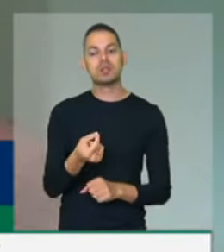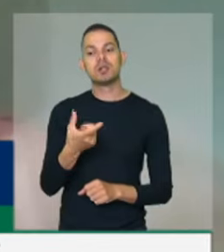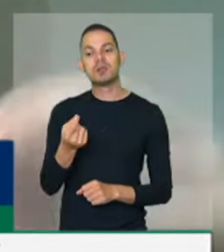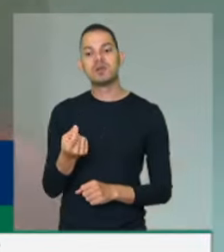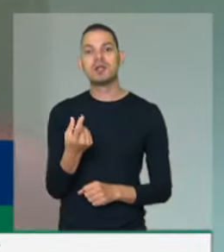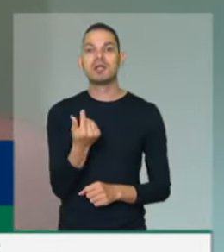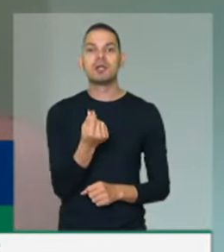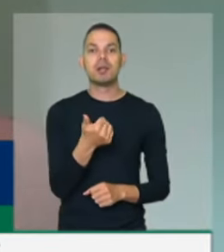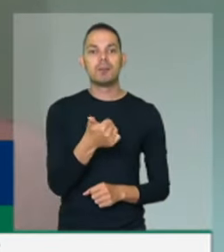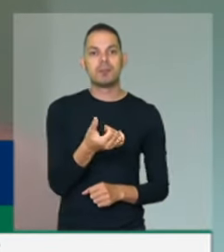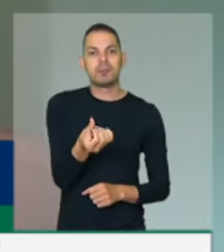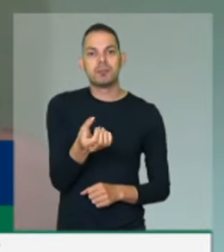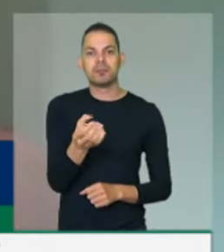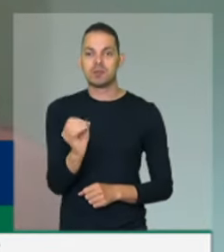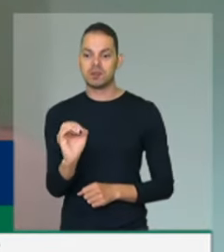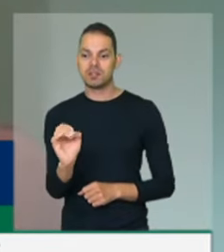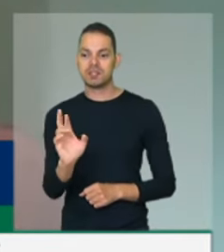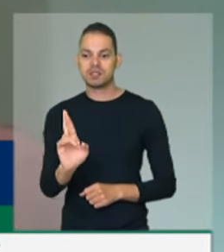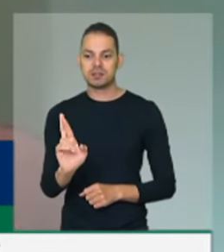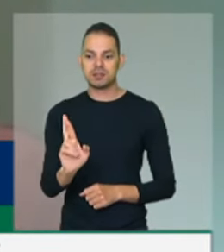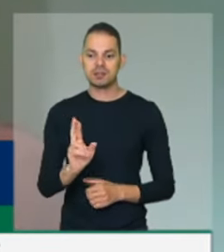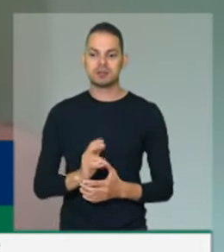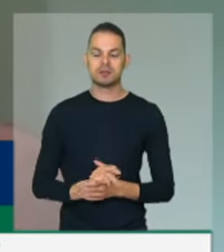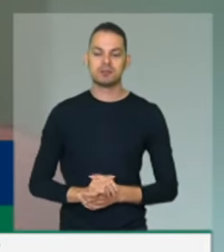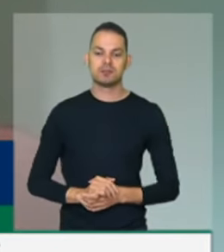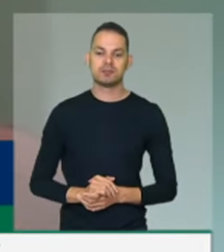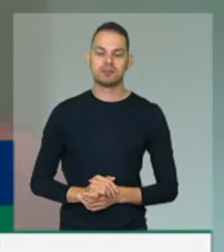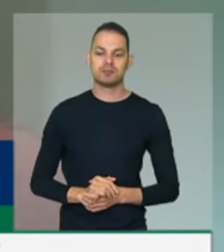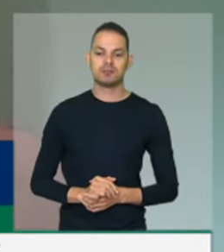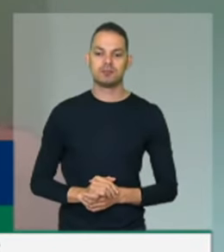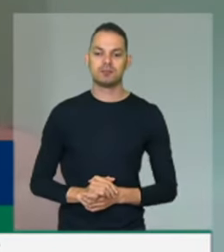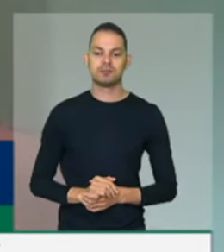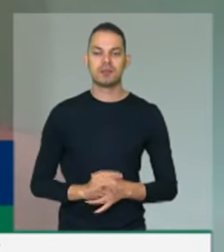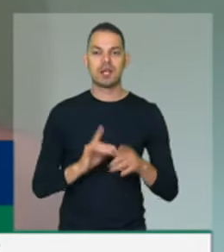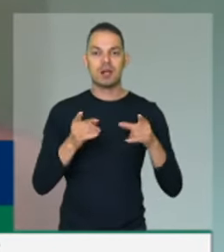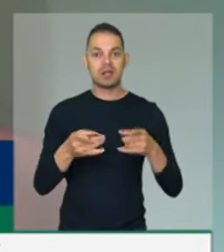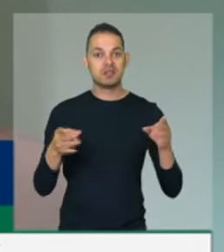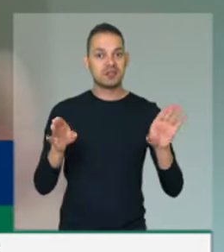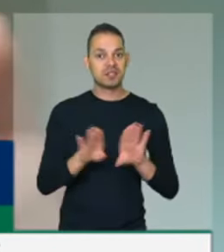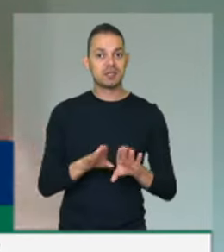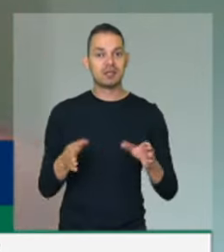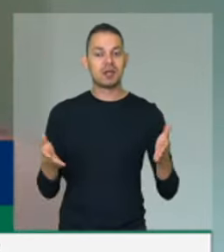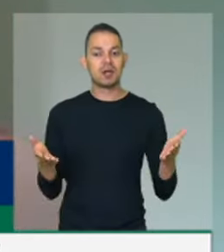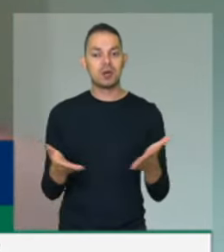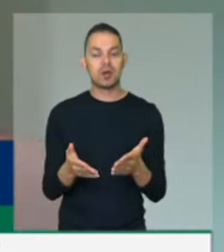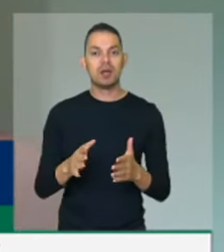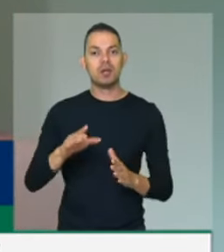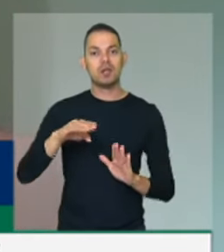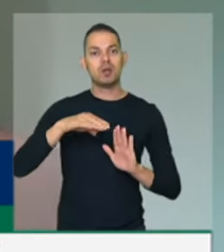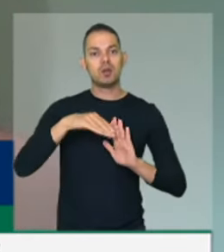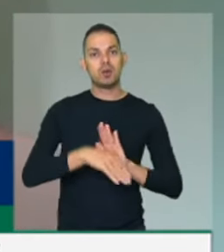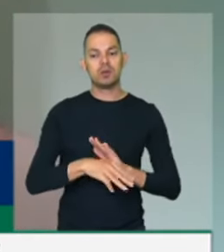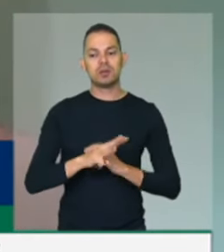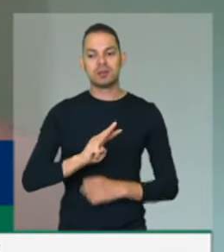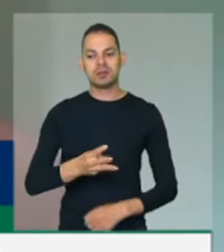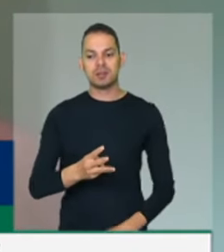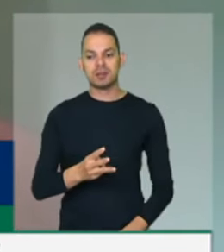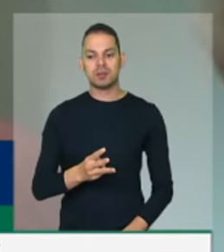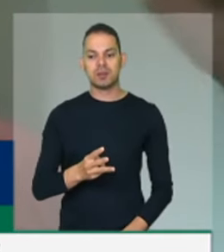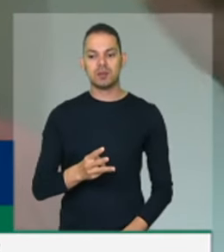PAÍS EM 2020, COM 1600 REAIS. OS LEITOS FORAM FECHADOS AGORA, CAÍMOS PARA 3 MIL, PORQUE REDUZIU O VALOR, MINISTÉRIO DA SAÚDE CORTOU